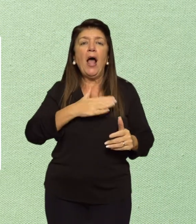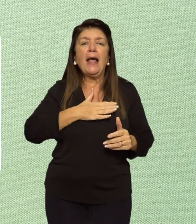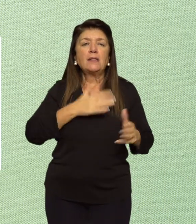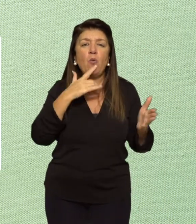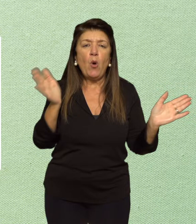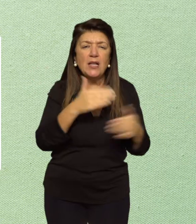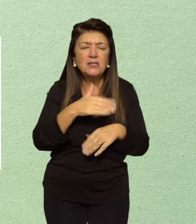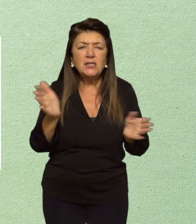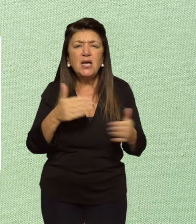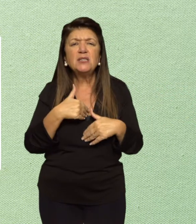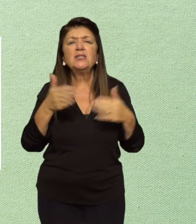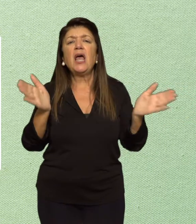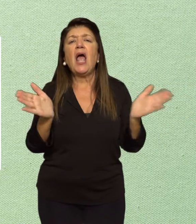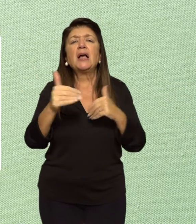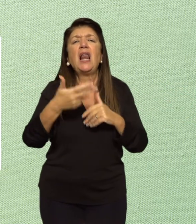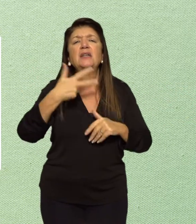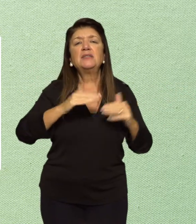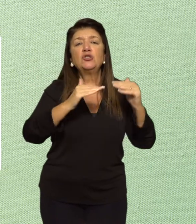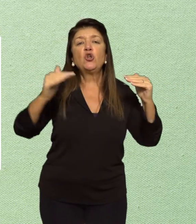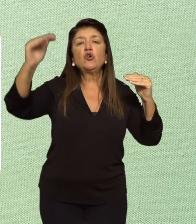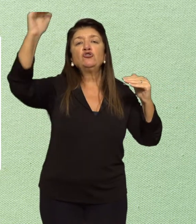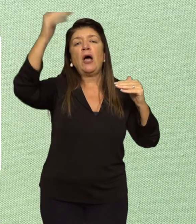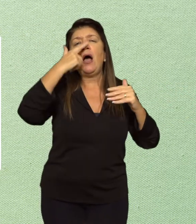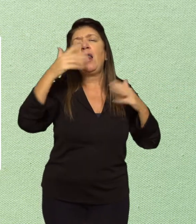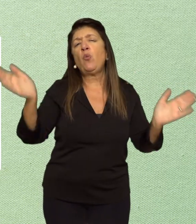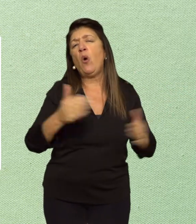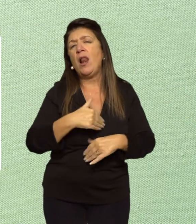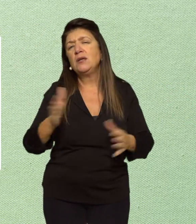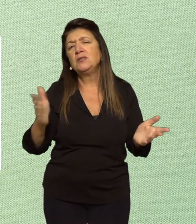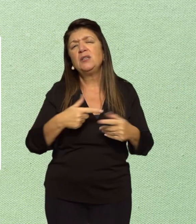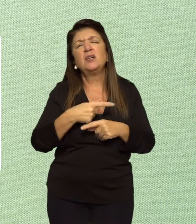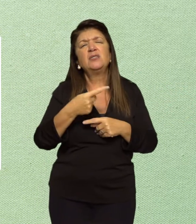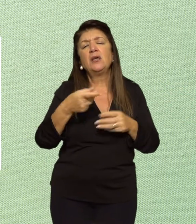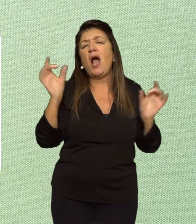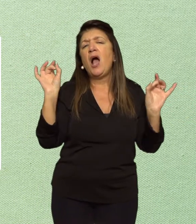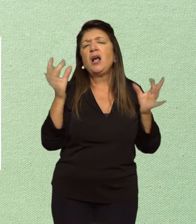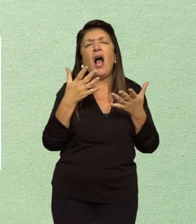vogliamo usare questa terminologia. E' un fenomeno molto trasversale e appunto sottostimato nel